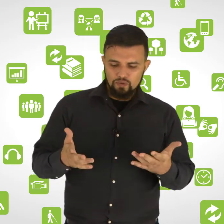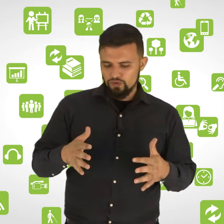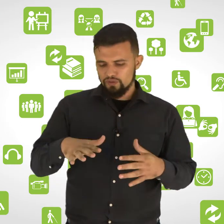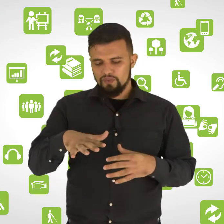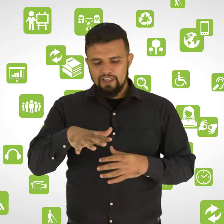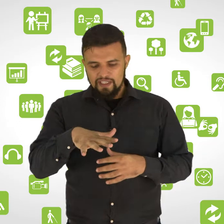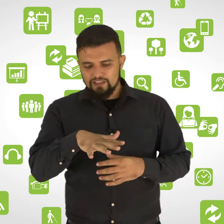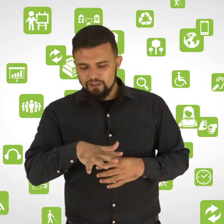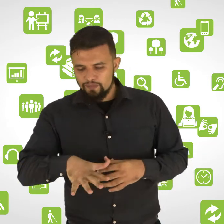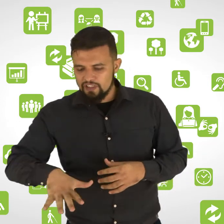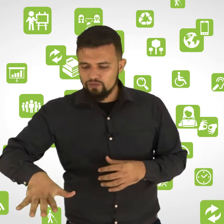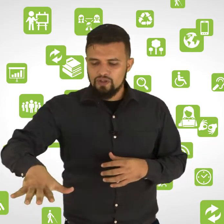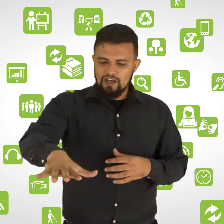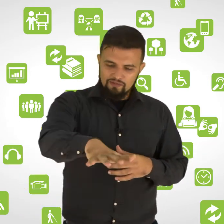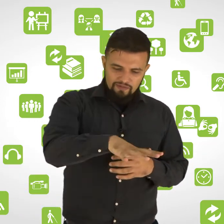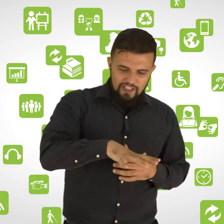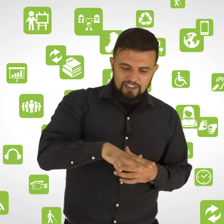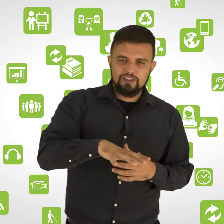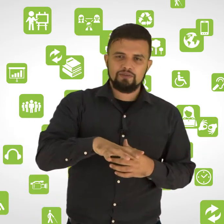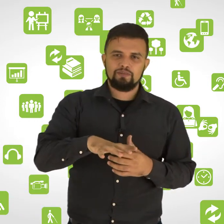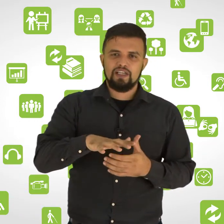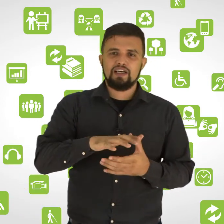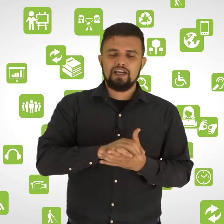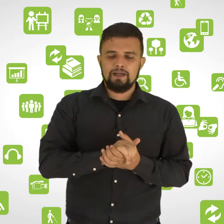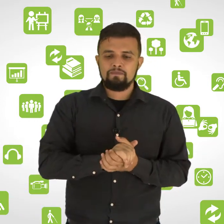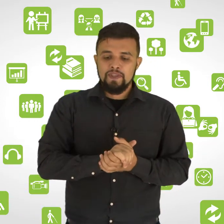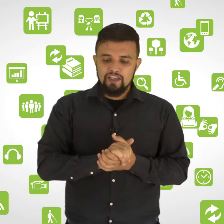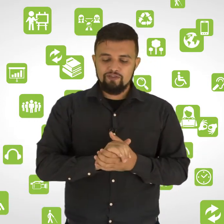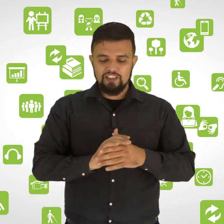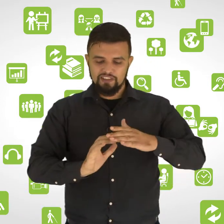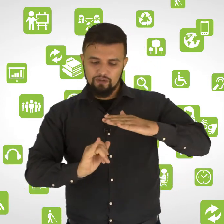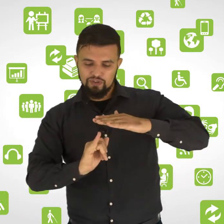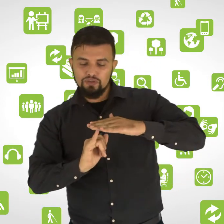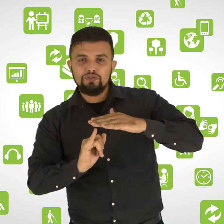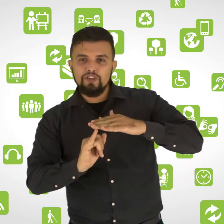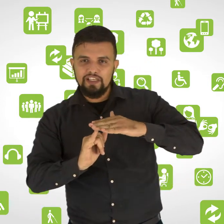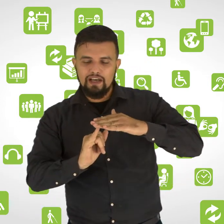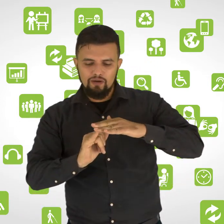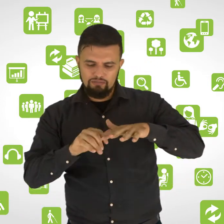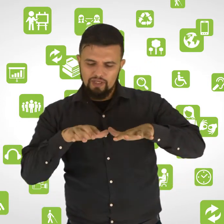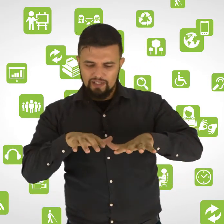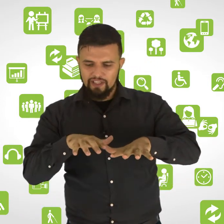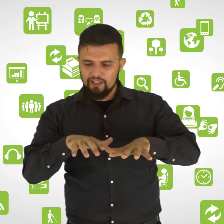Então, eles usam esse espaço a frente para referenciar o Instituto Federal, aqui -